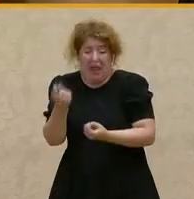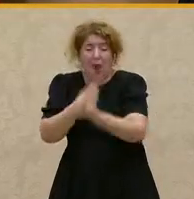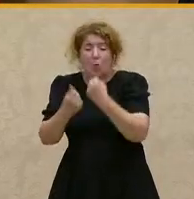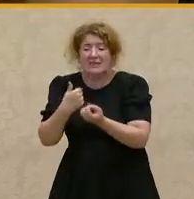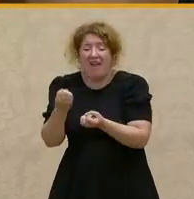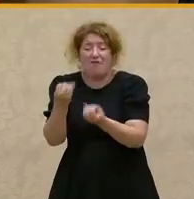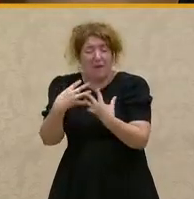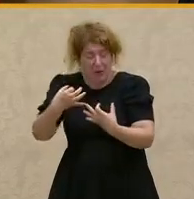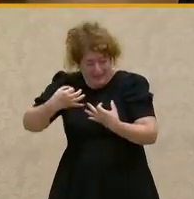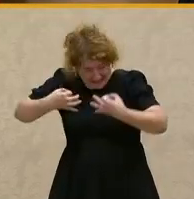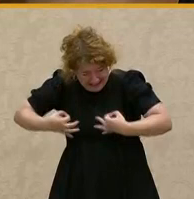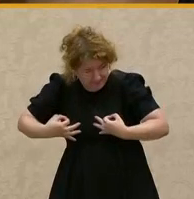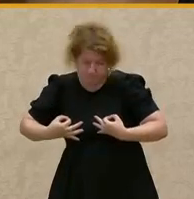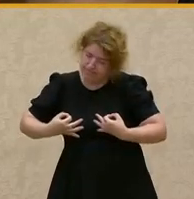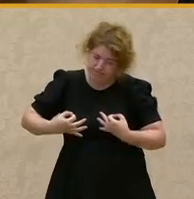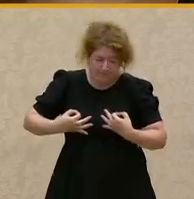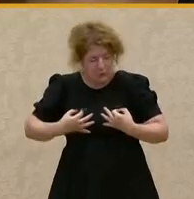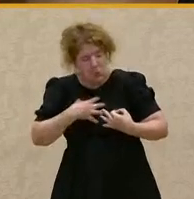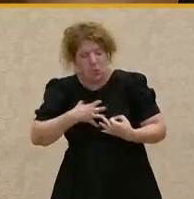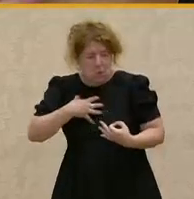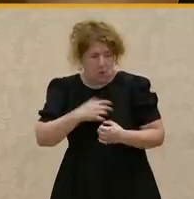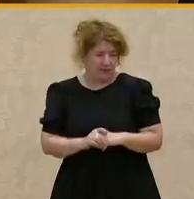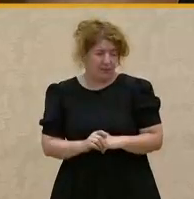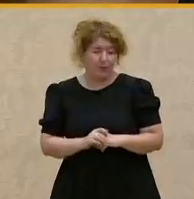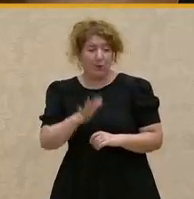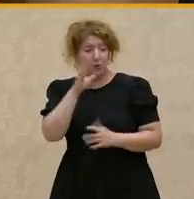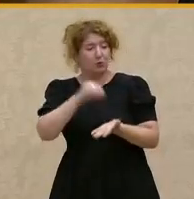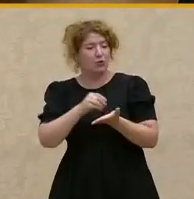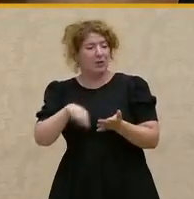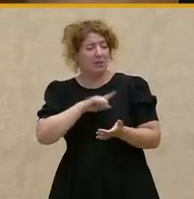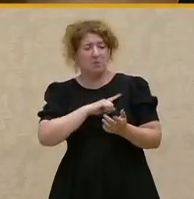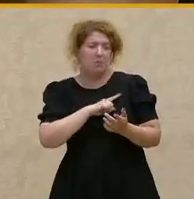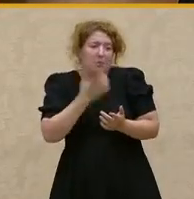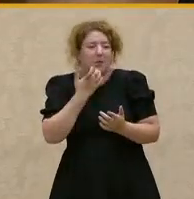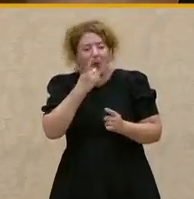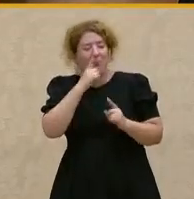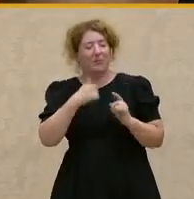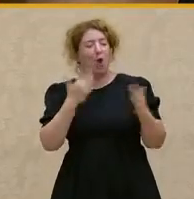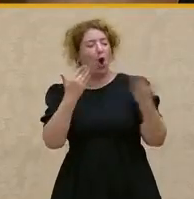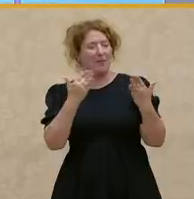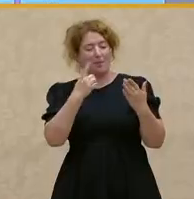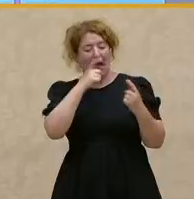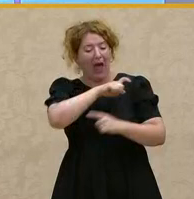a que de año a año se hayan registrado menos personas y que las etiologías no